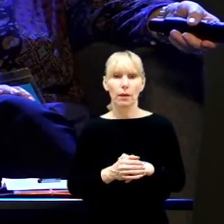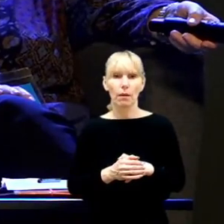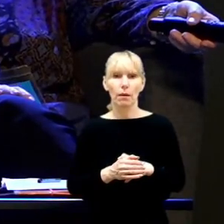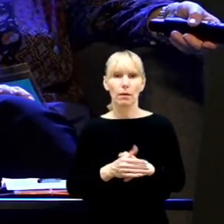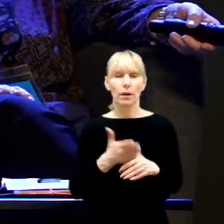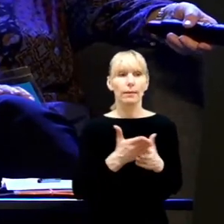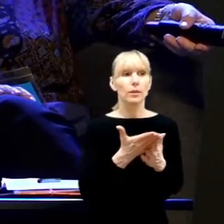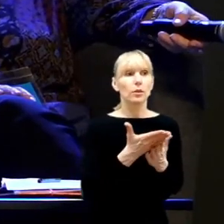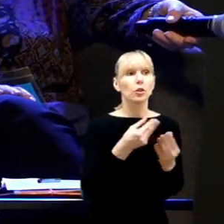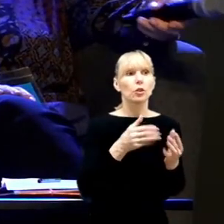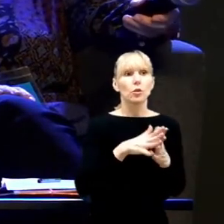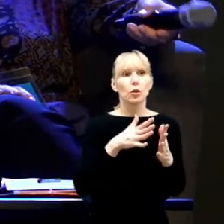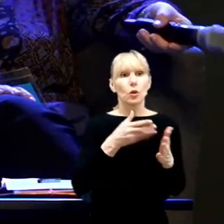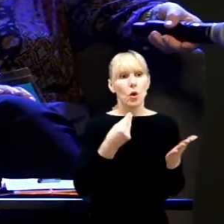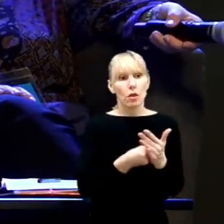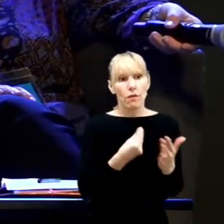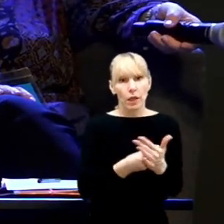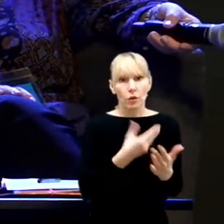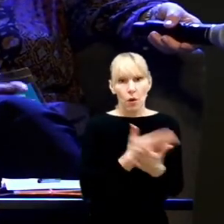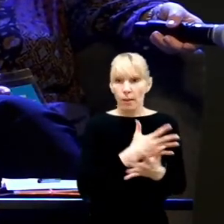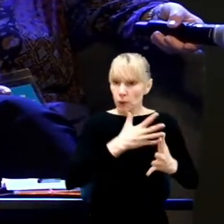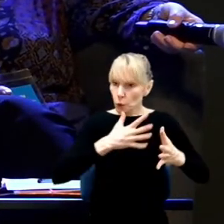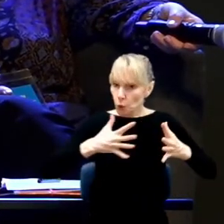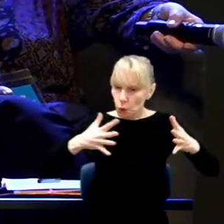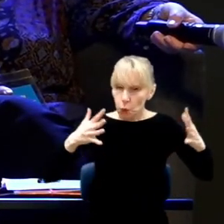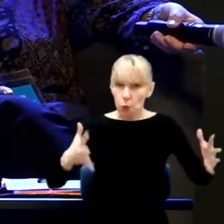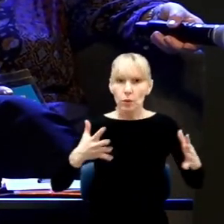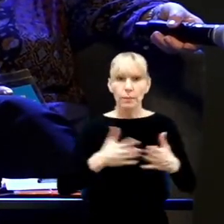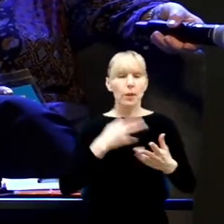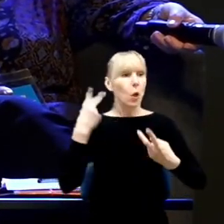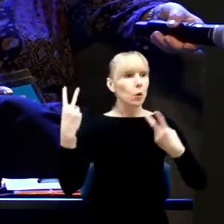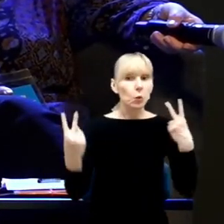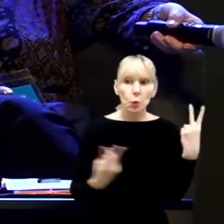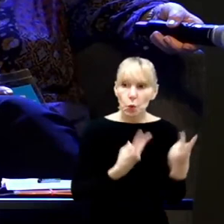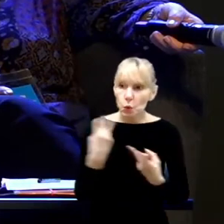którzy dzisiaj szukają jeszcze, czy próbują, bo właśnie nowych gruntów